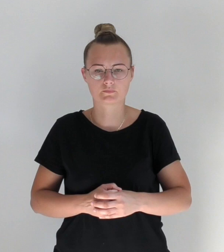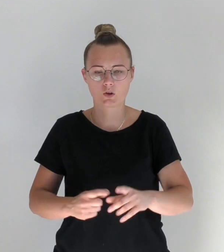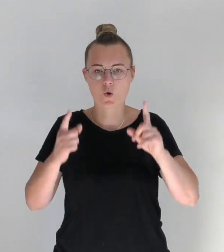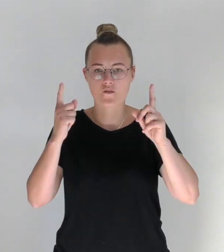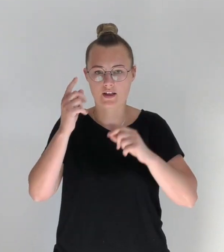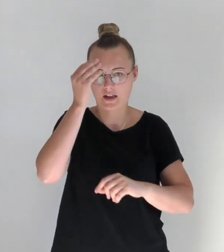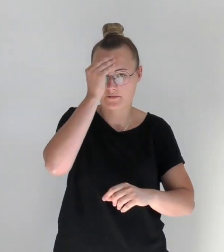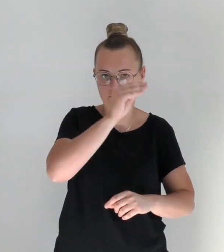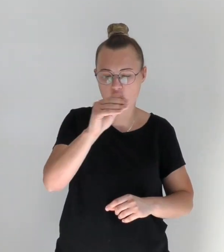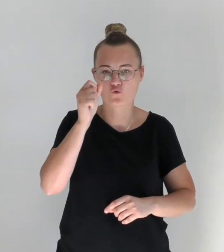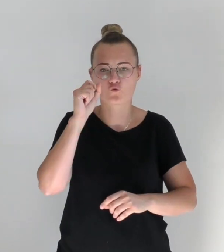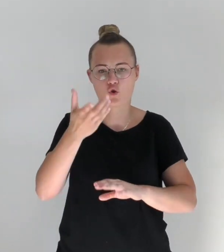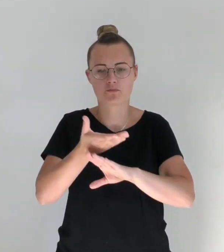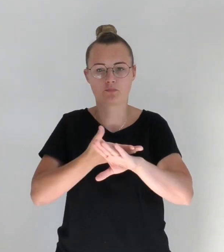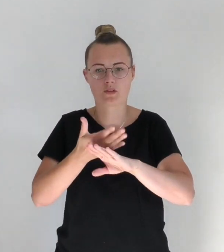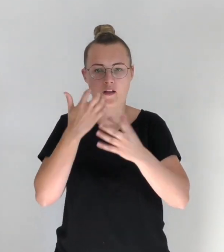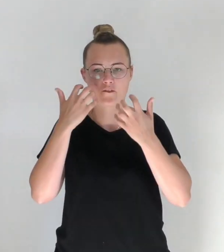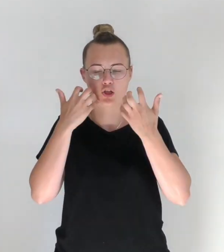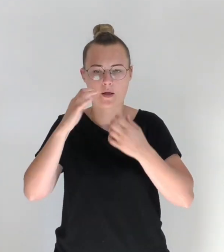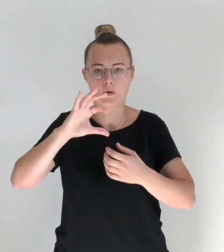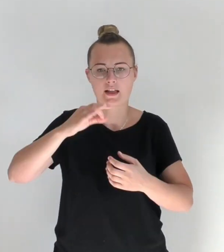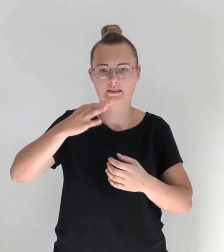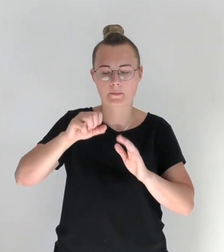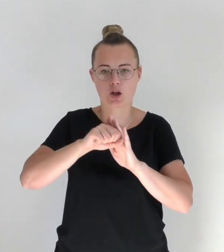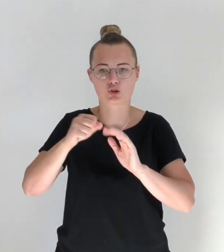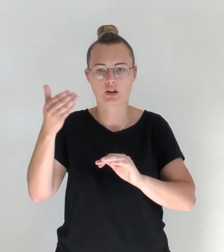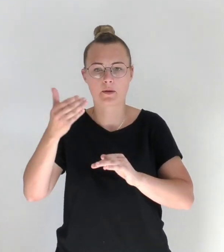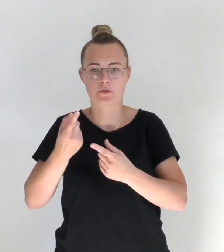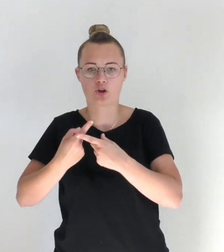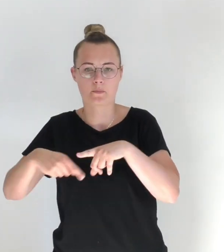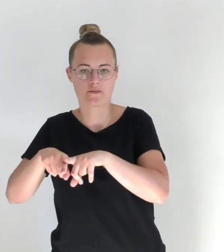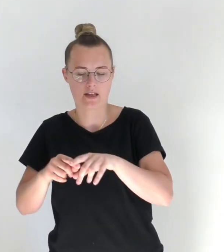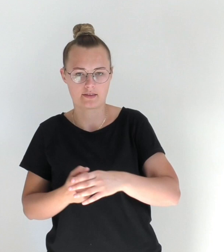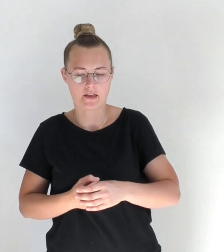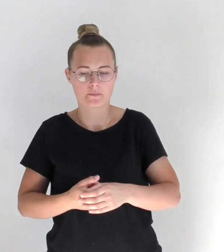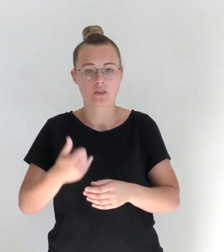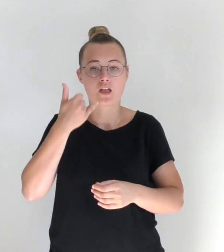Uwaga na fałszywe wiadomości SMS podszywające się pod „mObywatela”